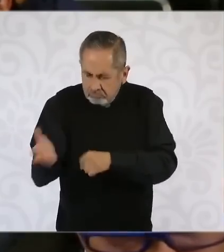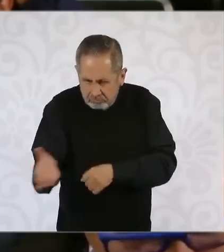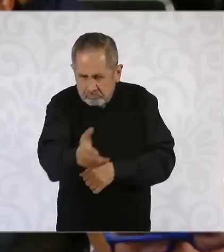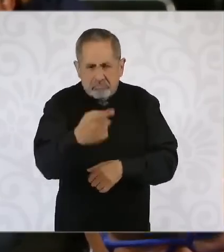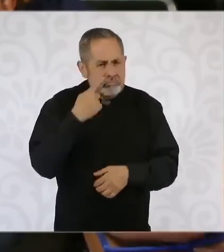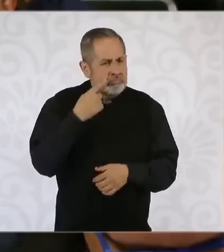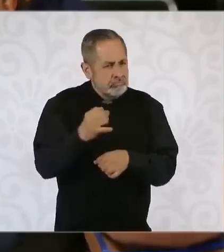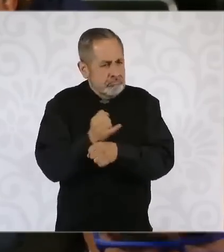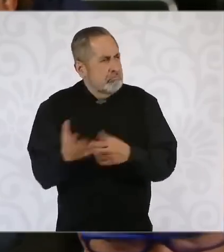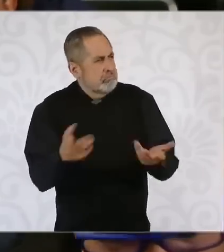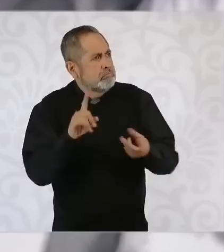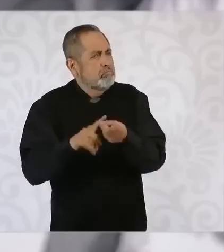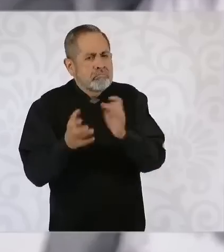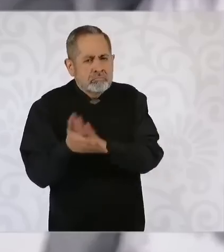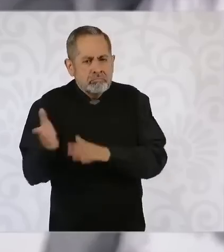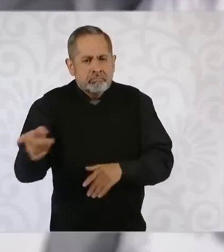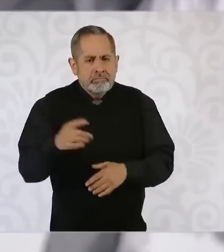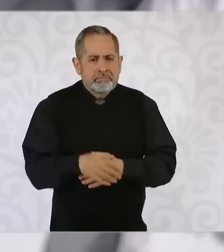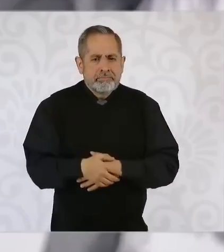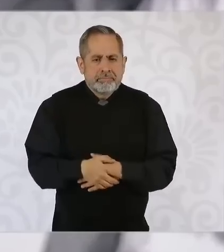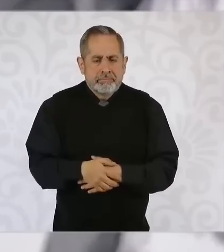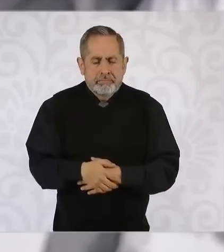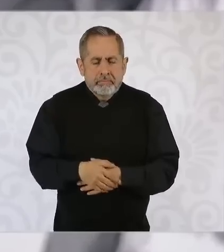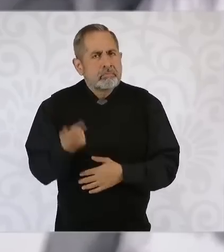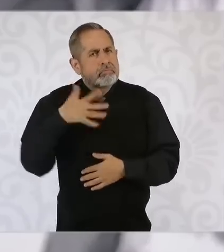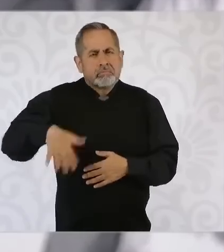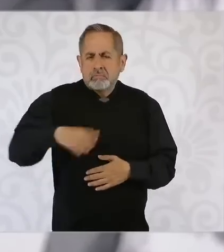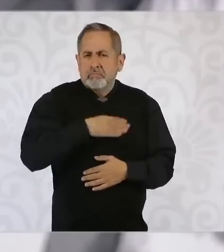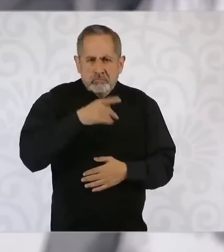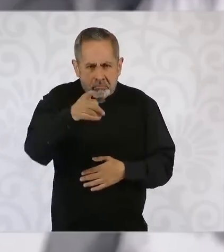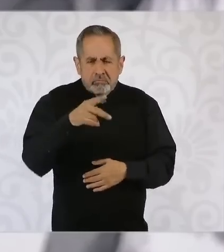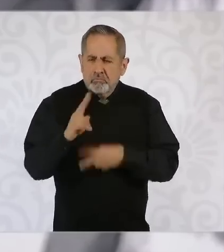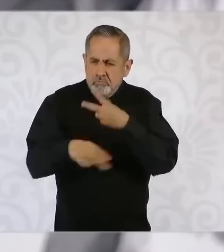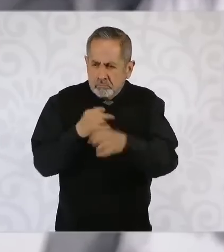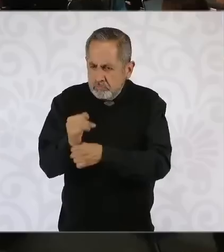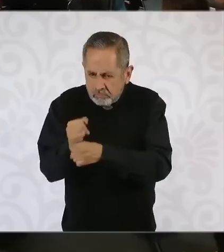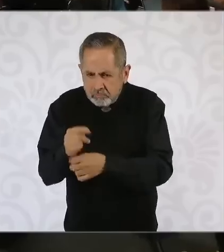investigue este señor usted qué bueno que acaba de decir que va a investigar a estos malos